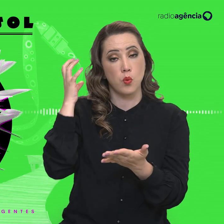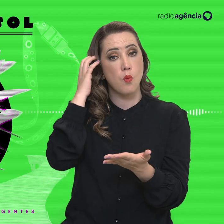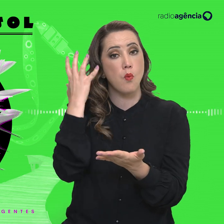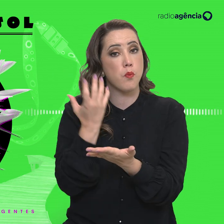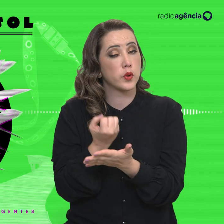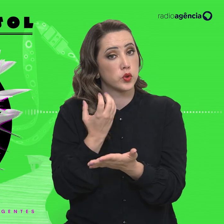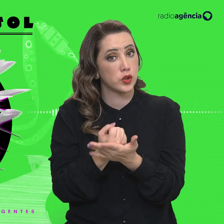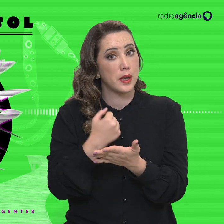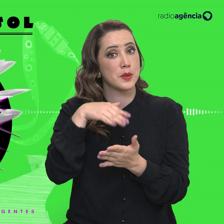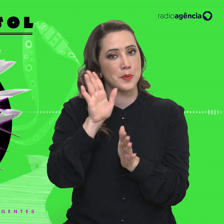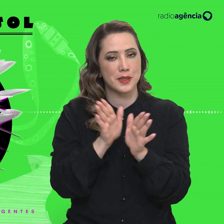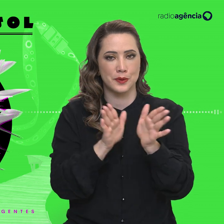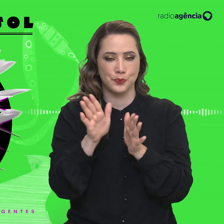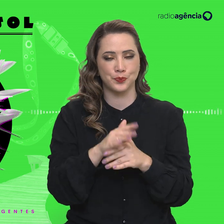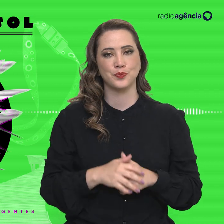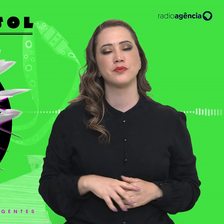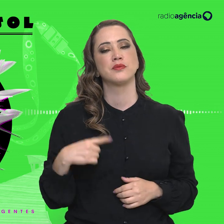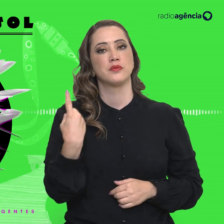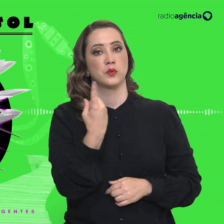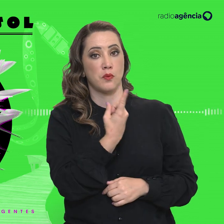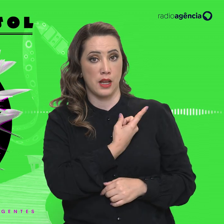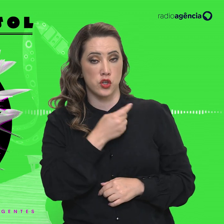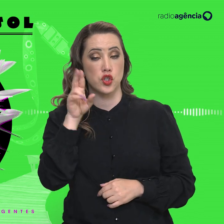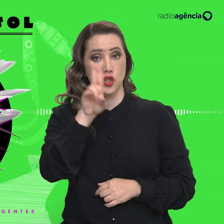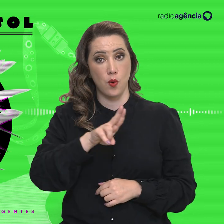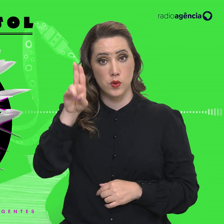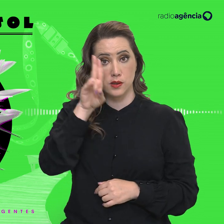[Patrícia] E como a gente está gravando a abertura com nossos celulares, esse trecho